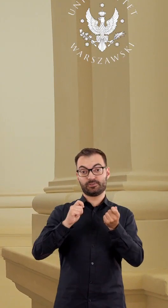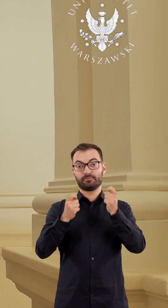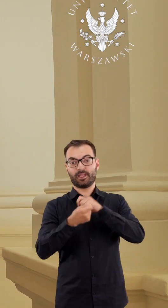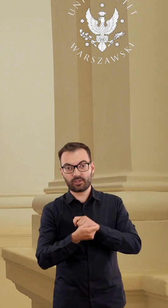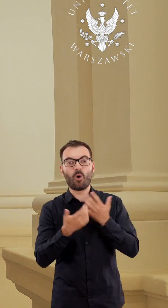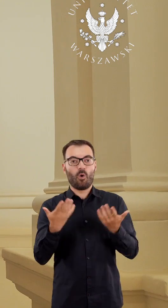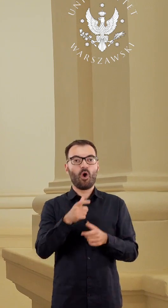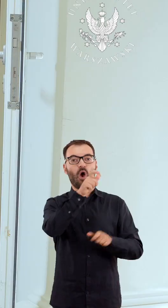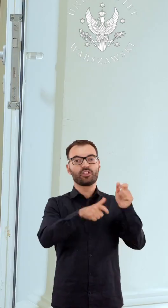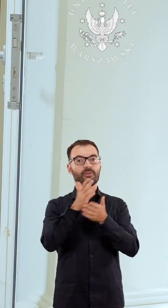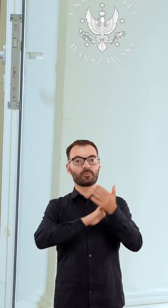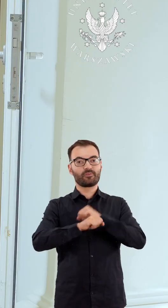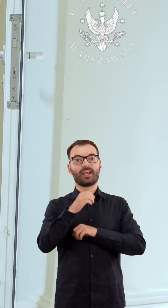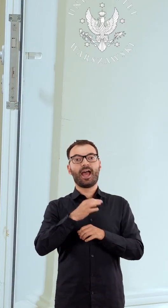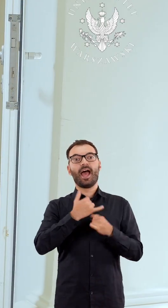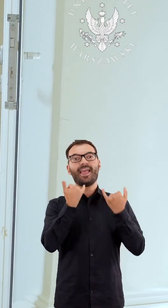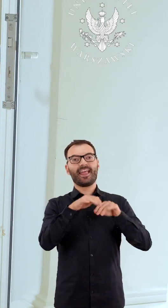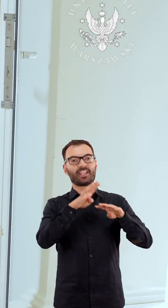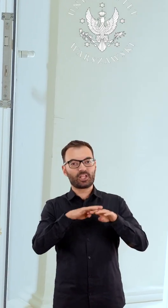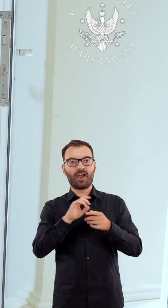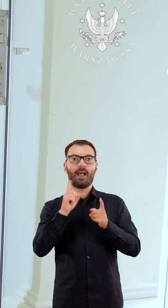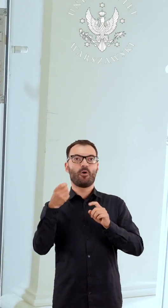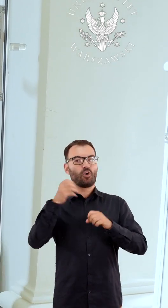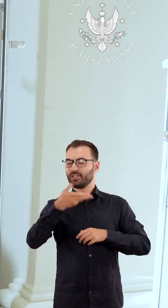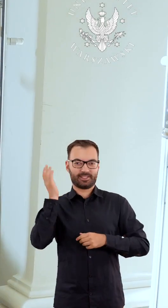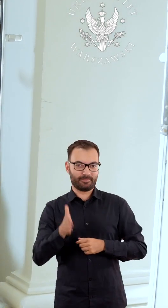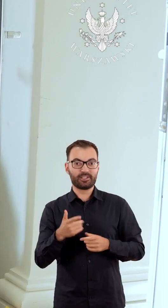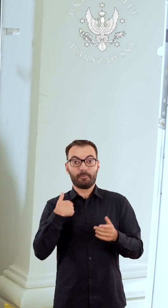nie były traktowane inaczej czy gorzej. Chcemy działać na rzecz przekształceń społecznych.